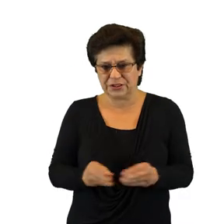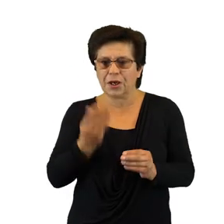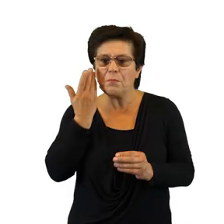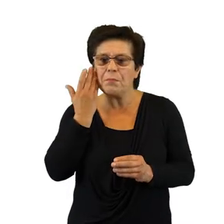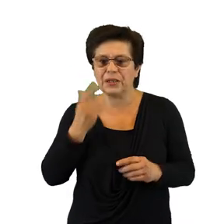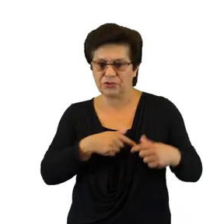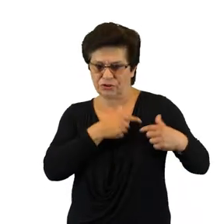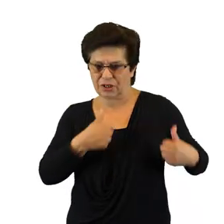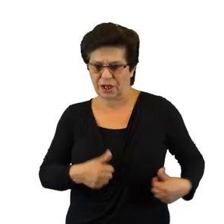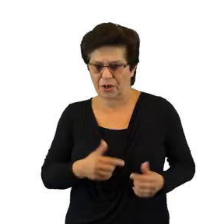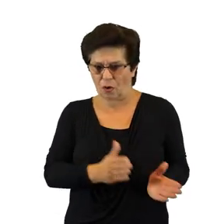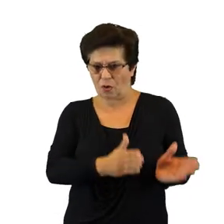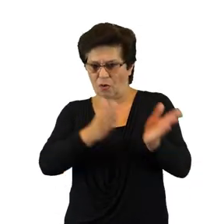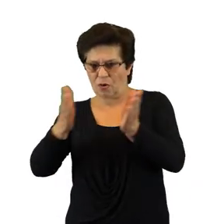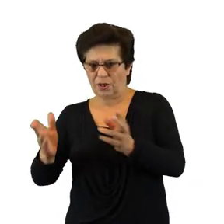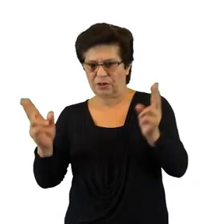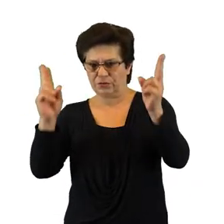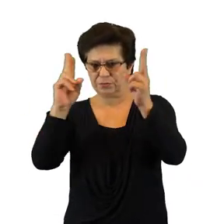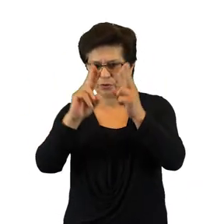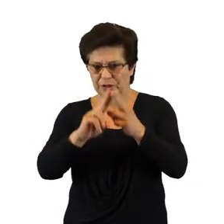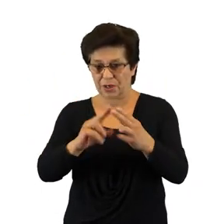na kolejnym spotkaniu z cyklu "Między wierszami".